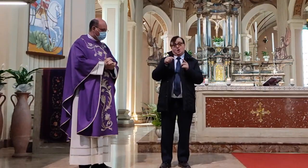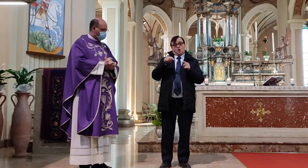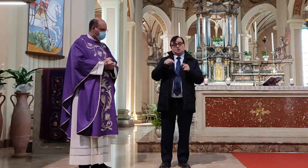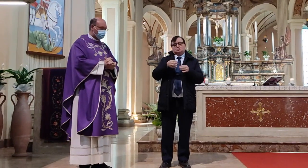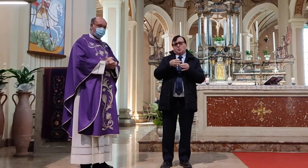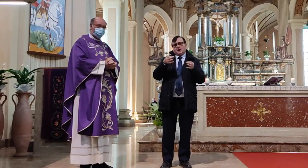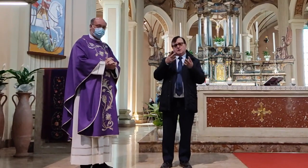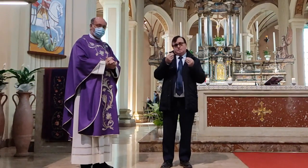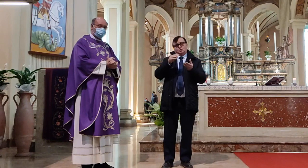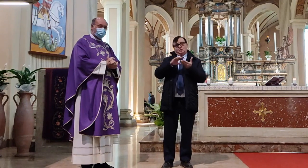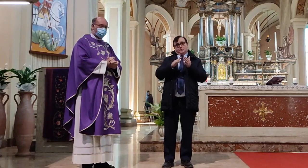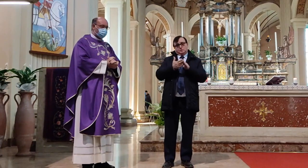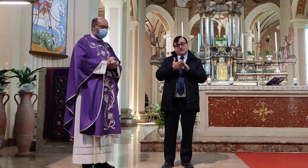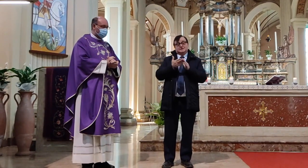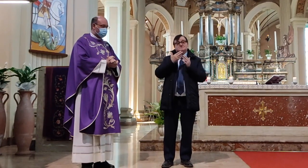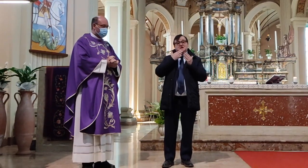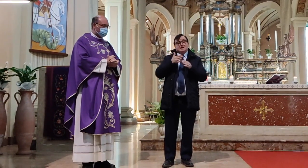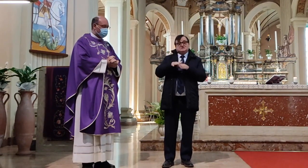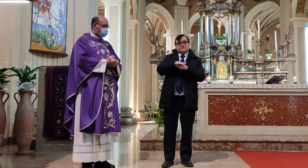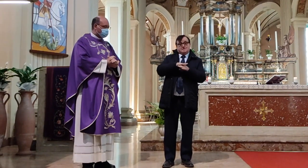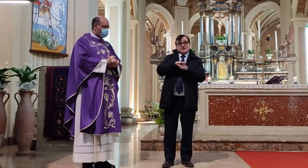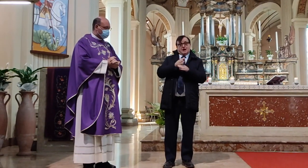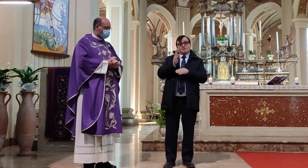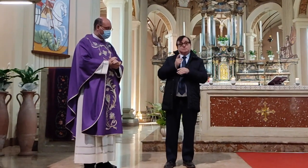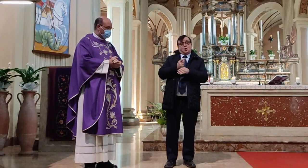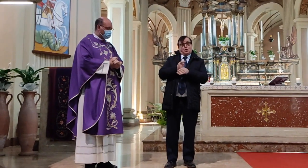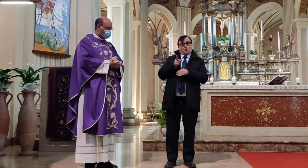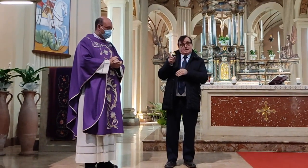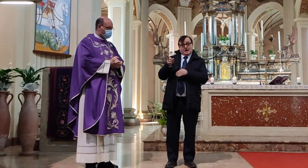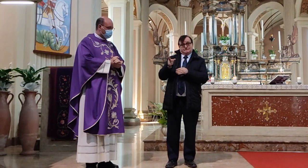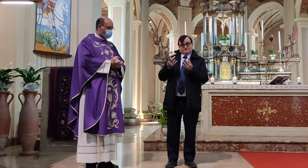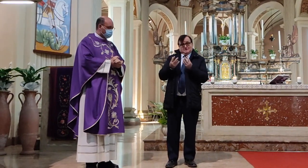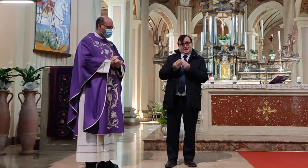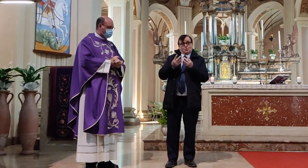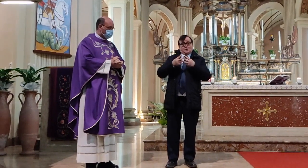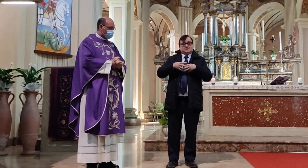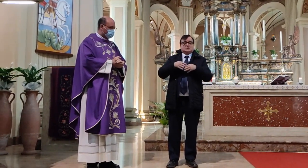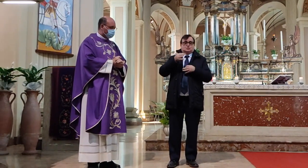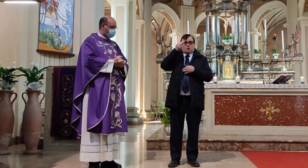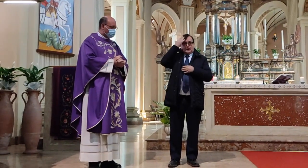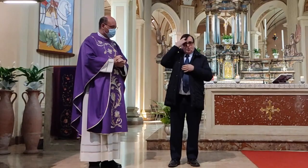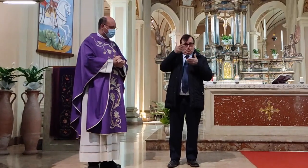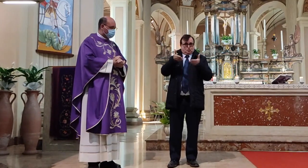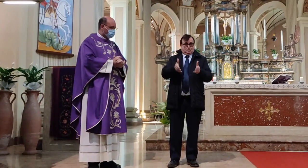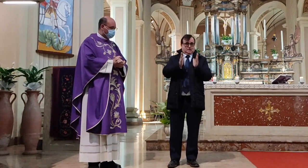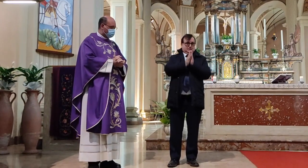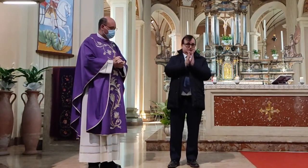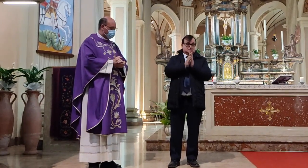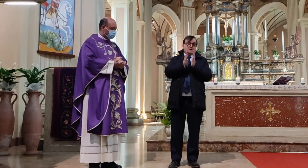Quella di oggi è una giornata molto importante, desidero ringraziare la famiglia Bonora che ha collaborato all’organizzazione di questa funzione